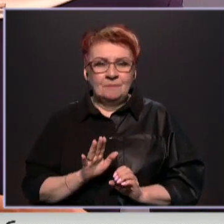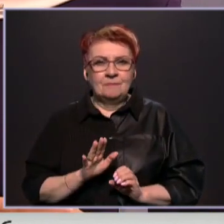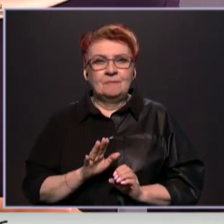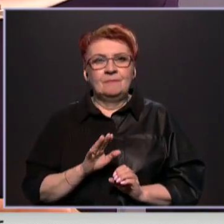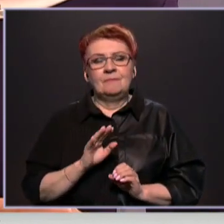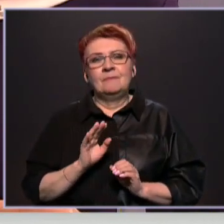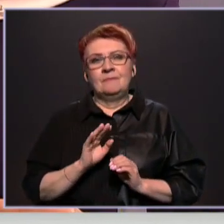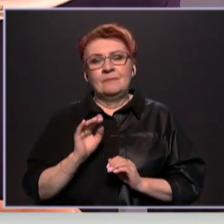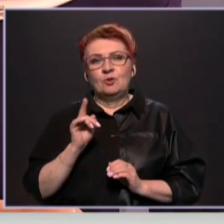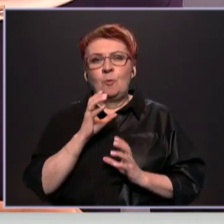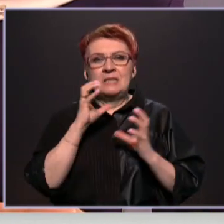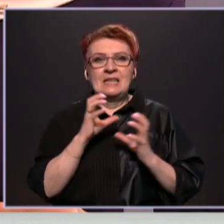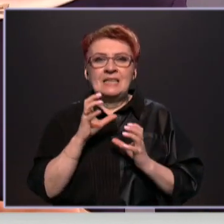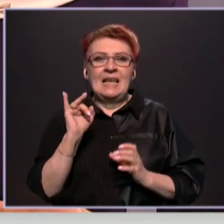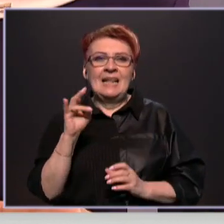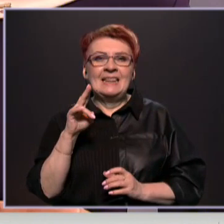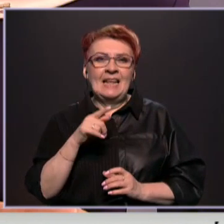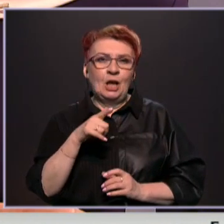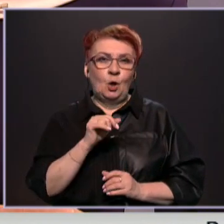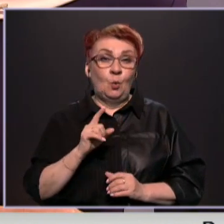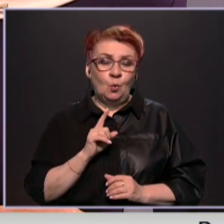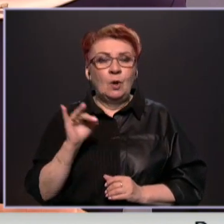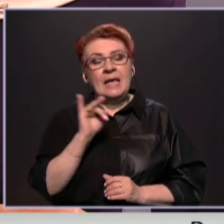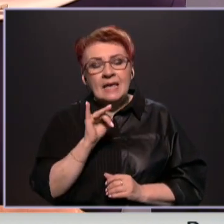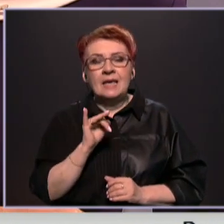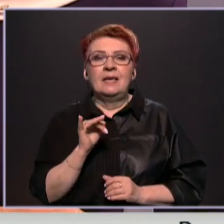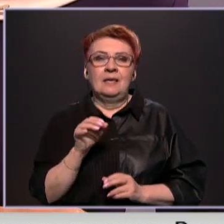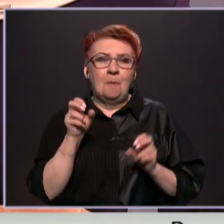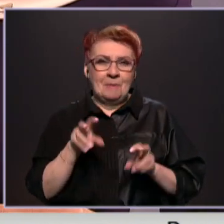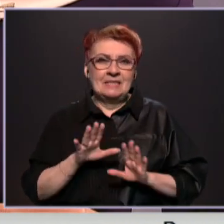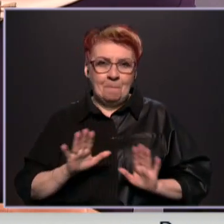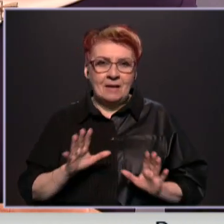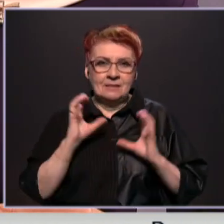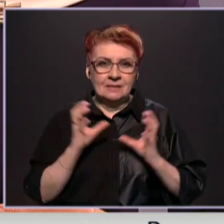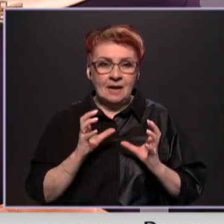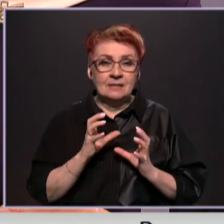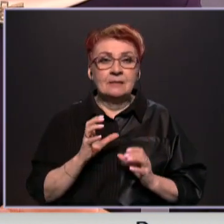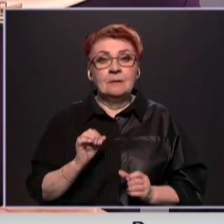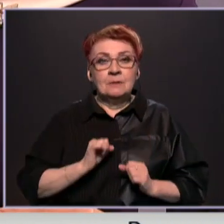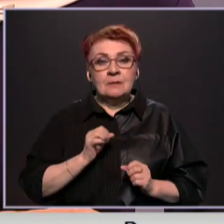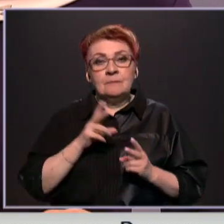интригу скажем так из соображений безопасности также мы постараемся побывать на богослужении